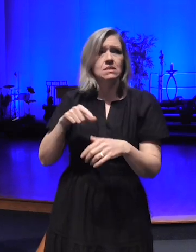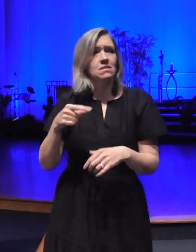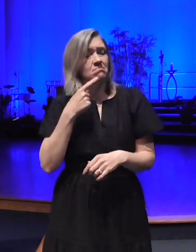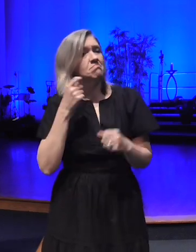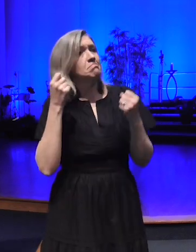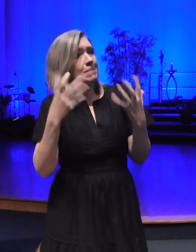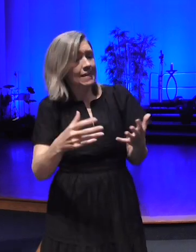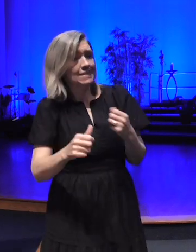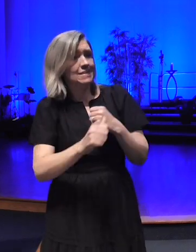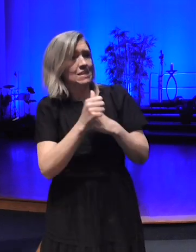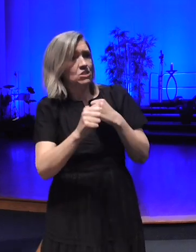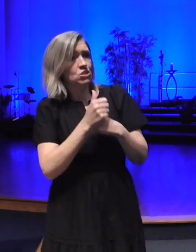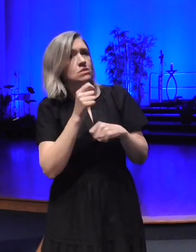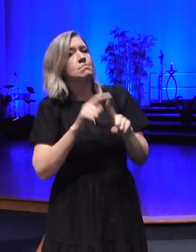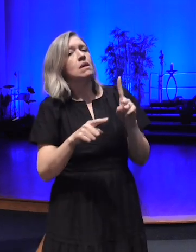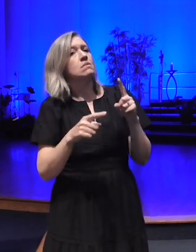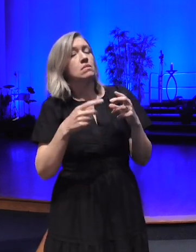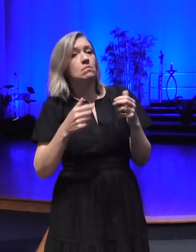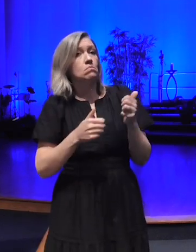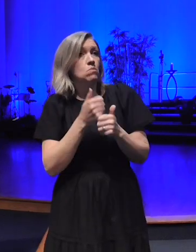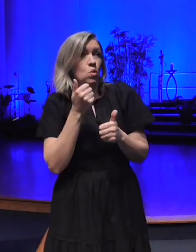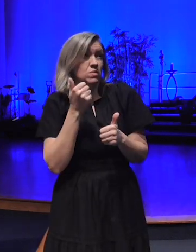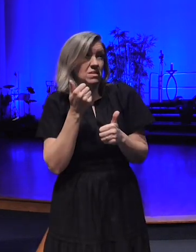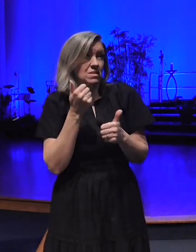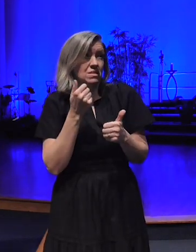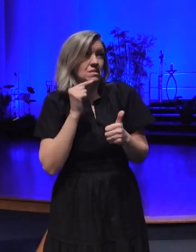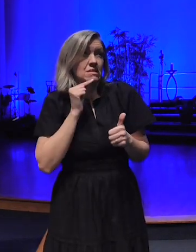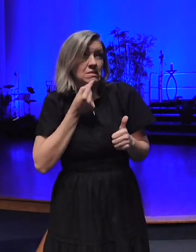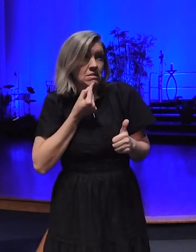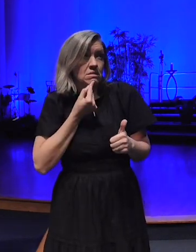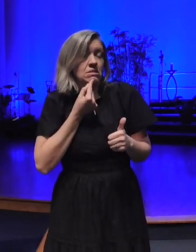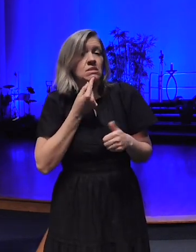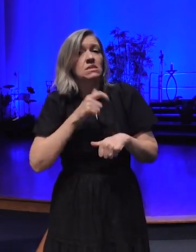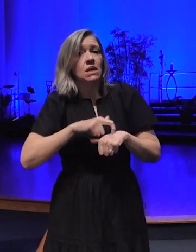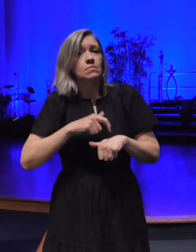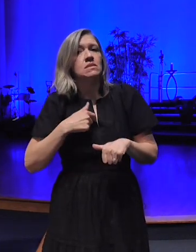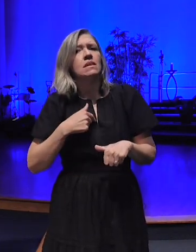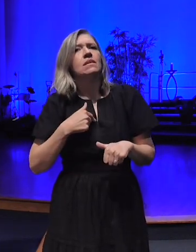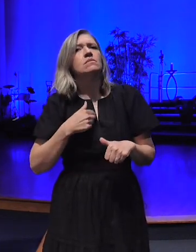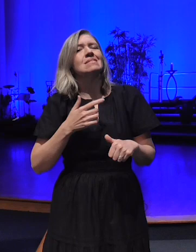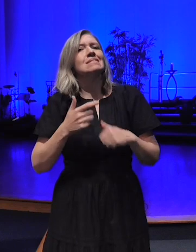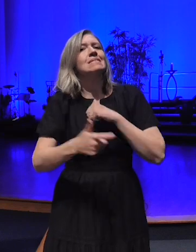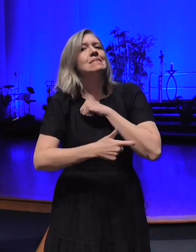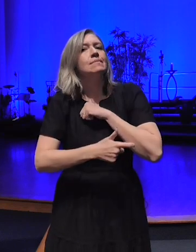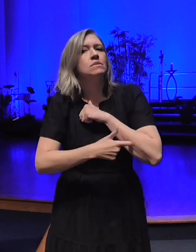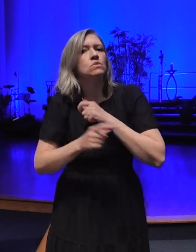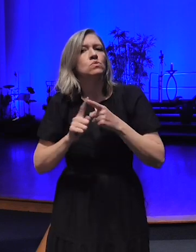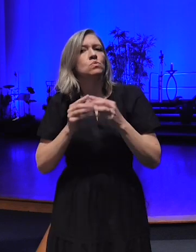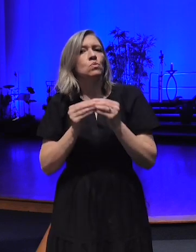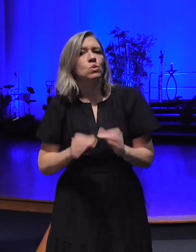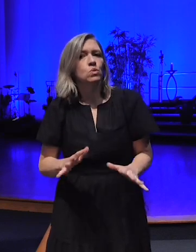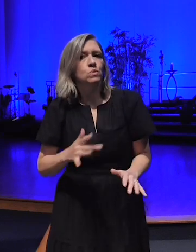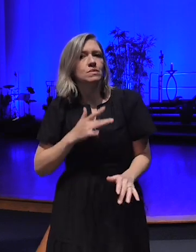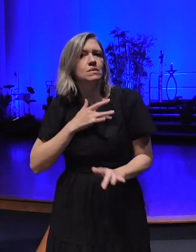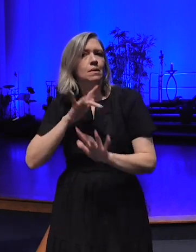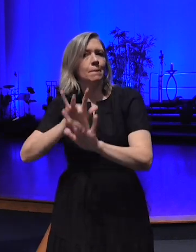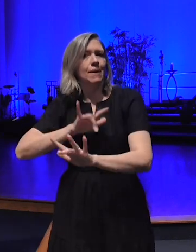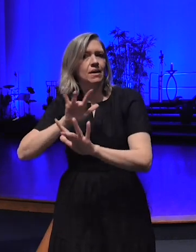momentos en que estuve tentado a perder la compasión por mis captores, así que ves, estamos llamados a algo